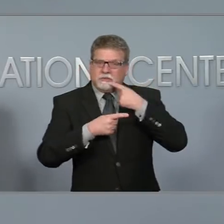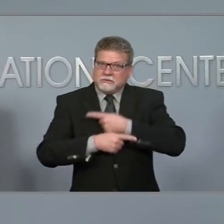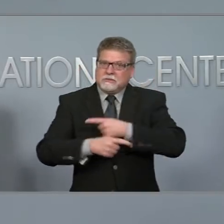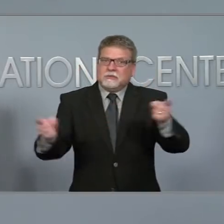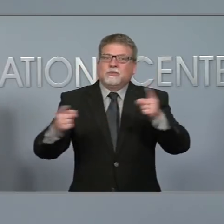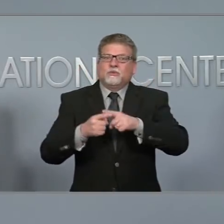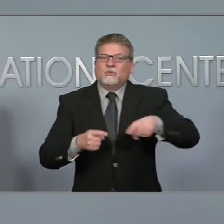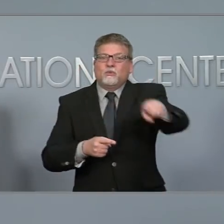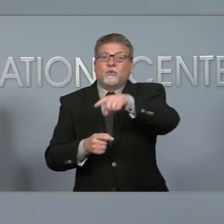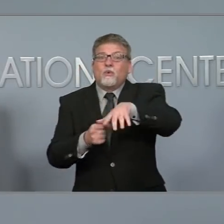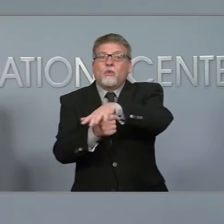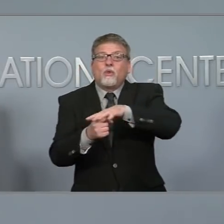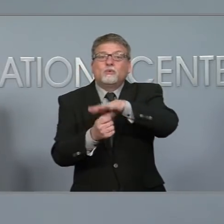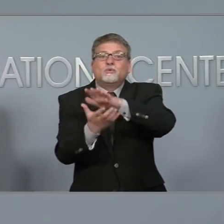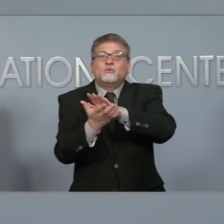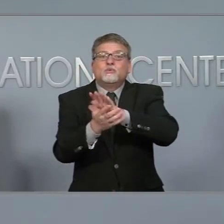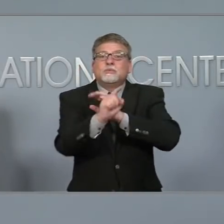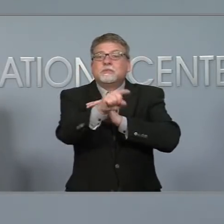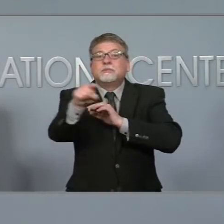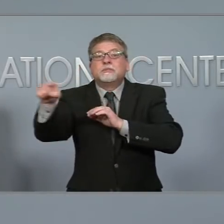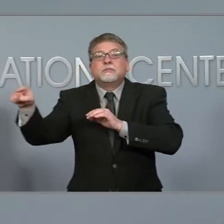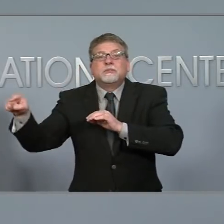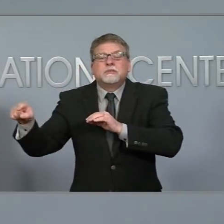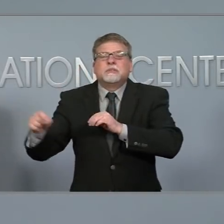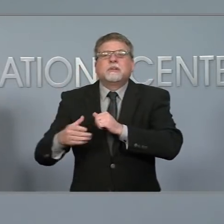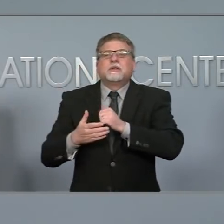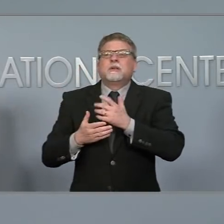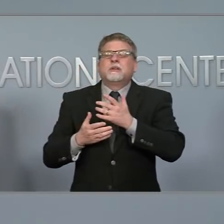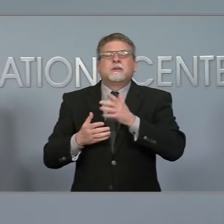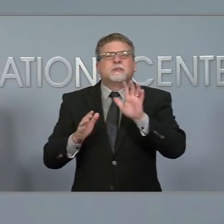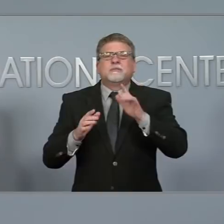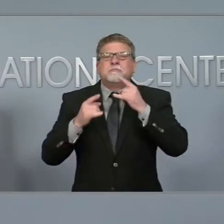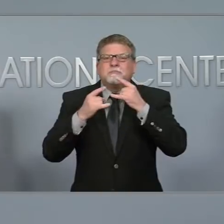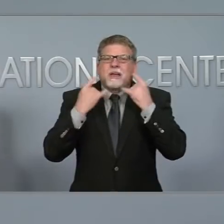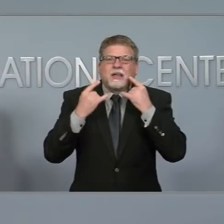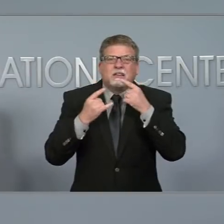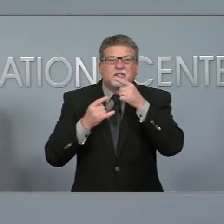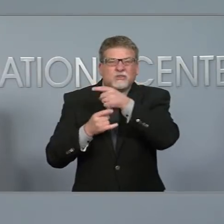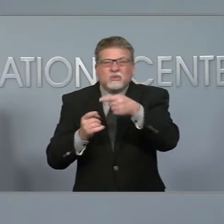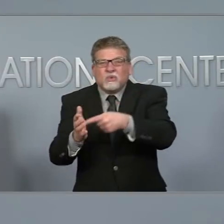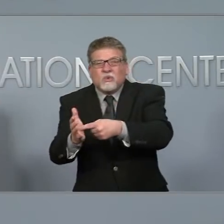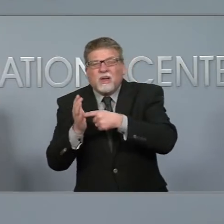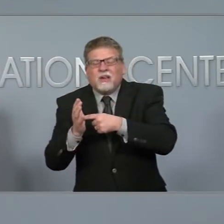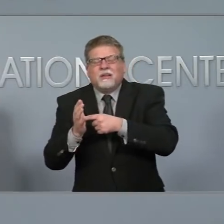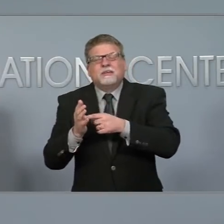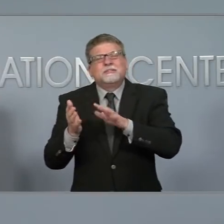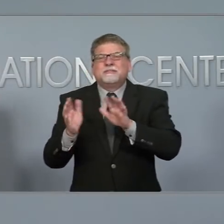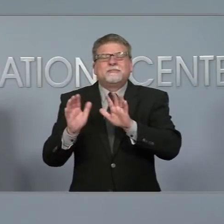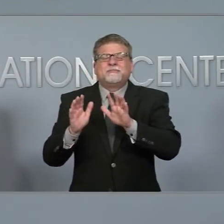nosotros creemos cuidadosamente